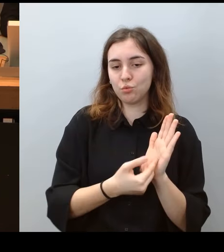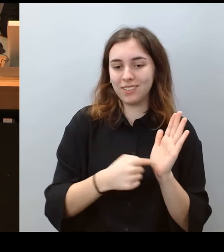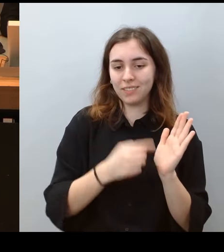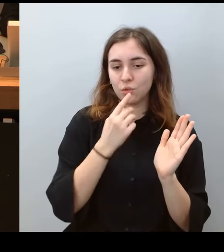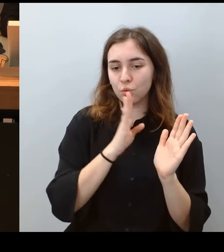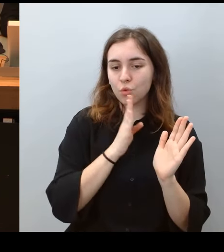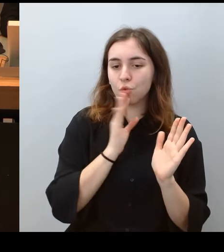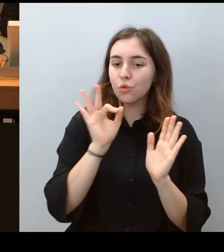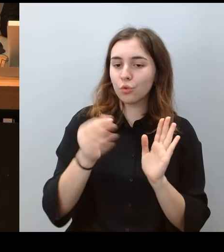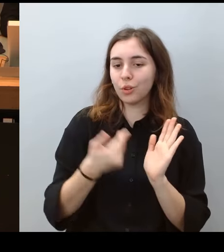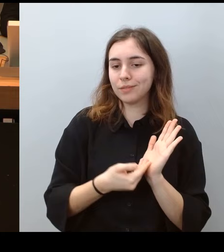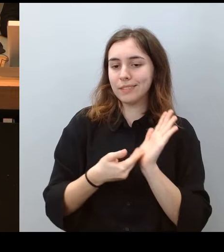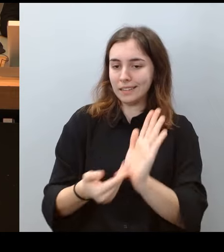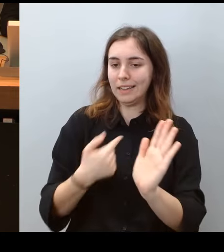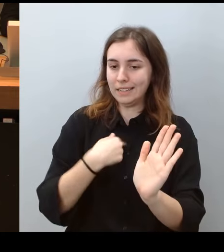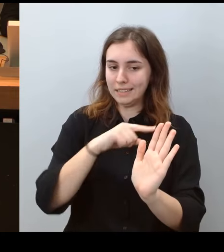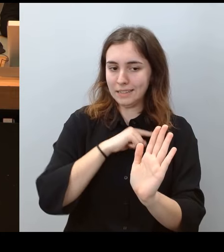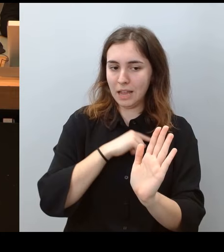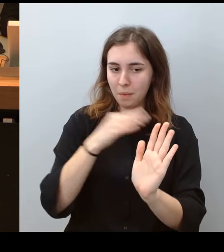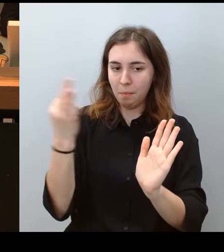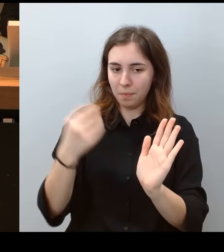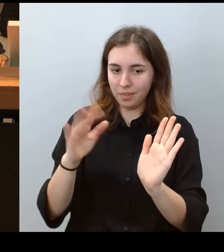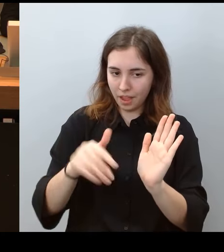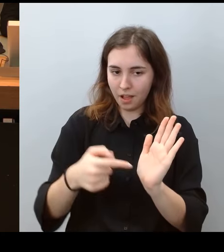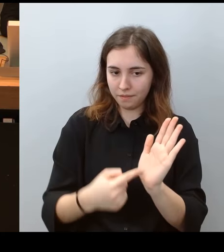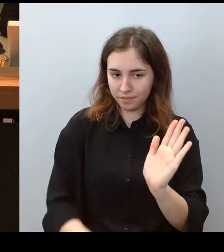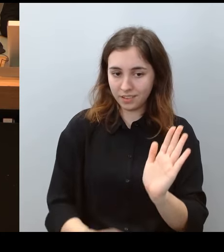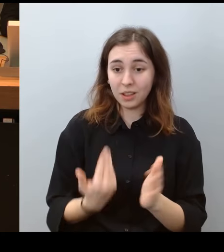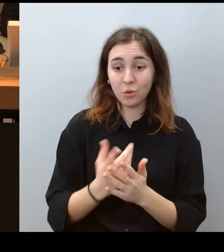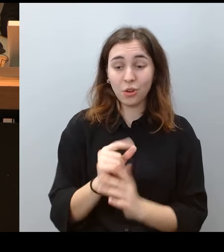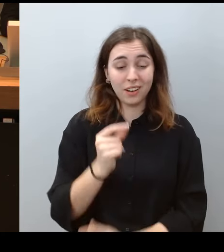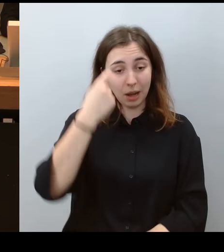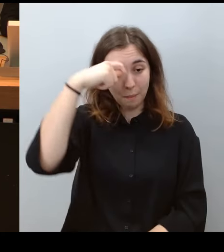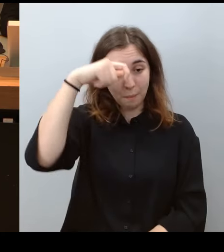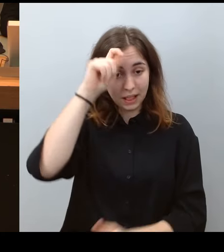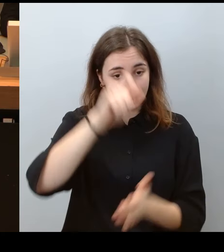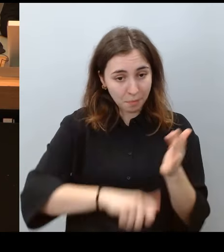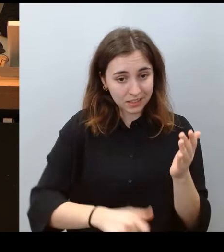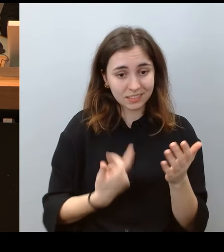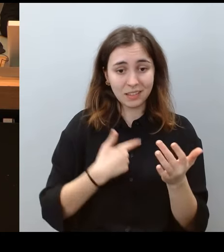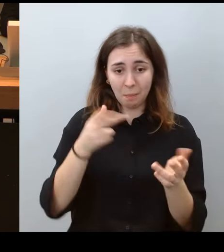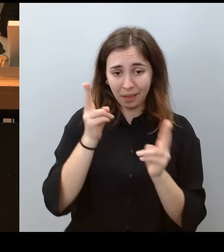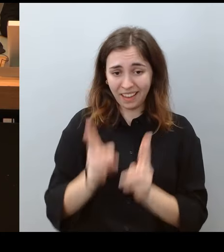Berechtigungsnachweis, noch eine Kundenkarte benötigt. Eigentlich total albern.